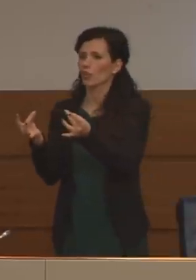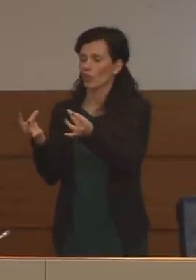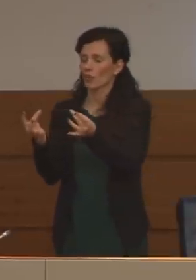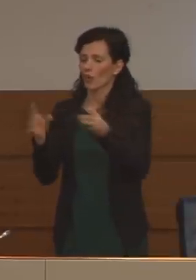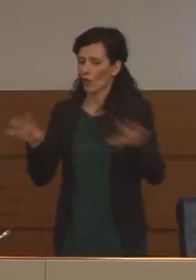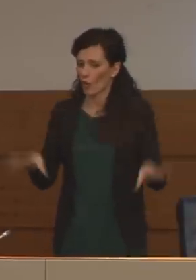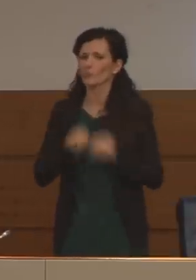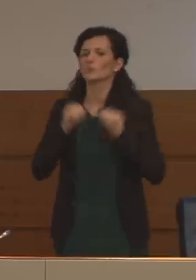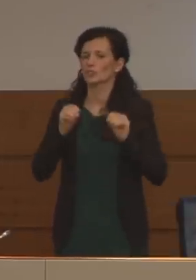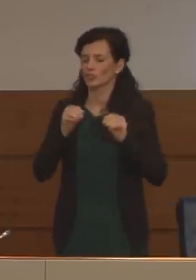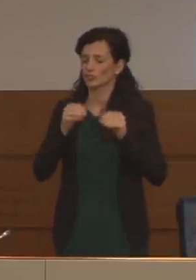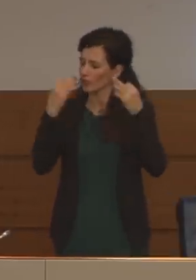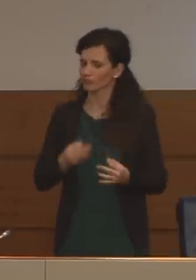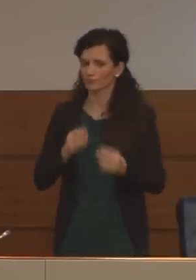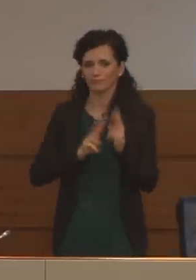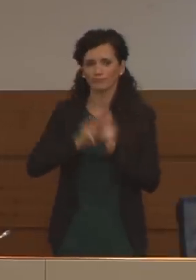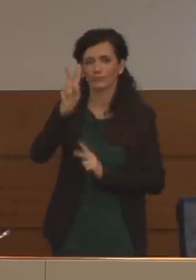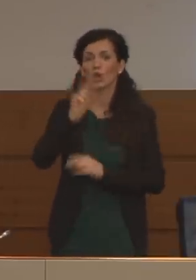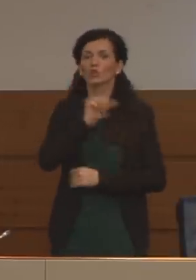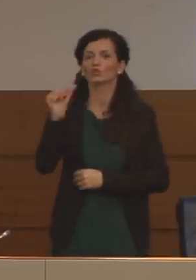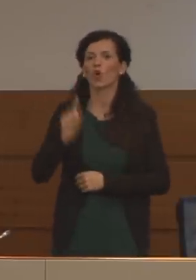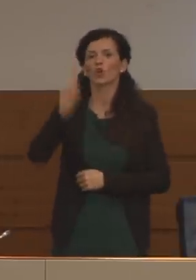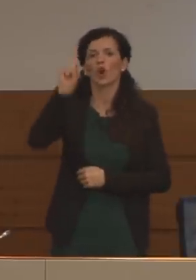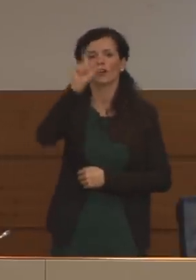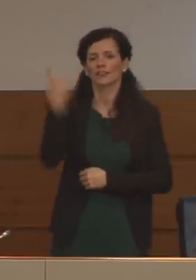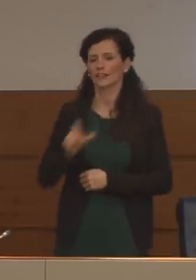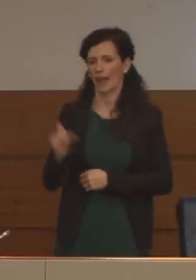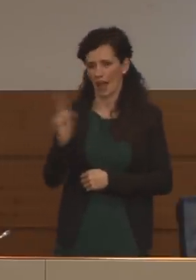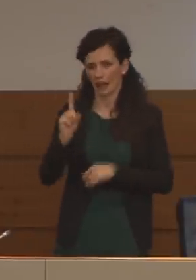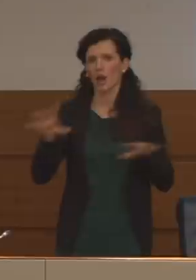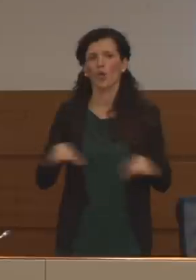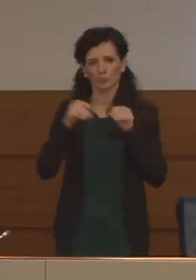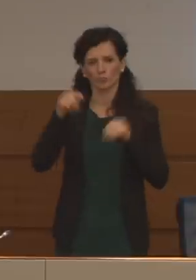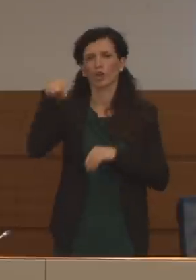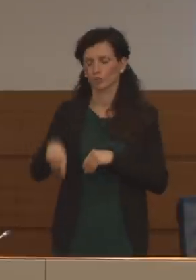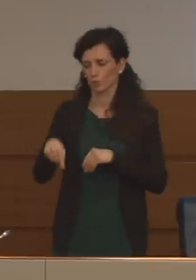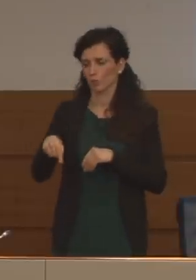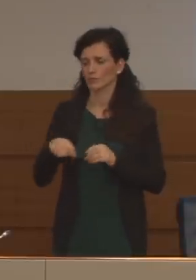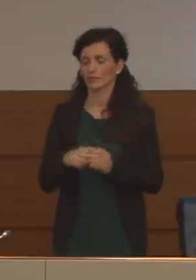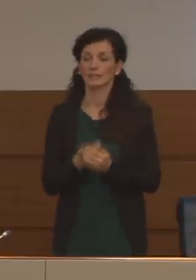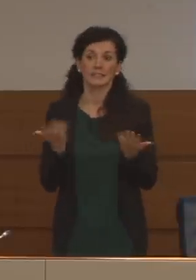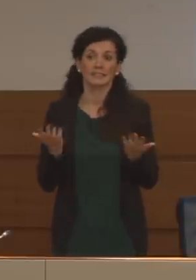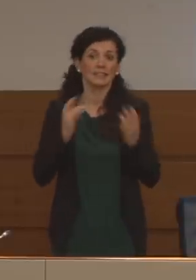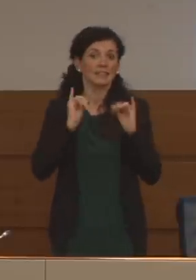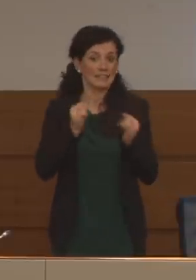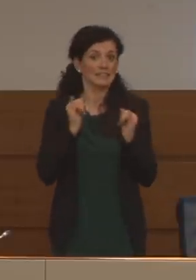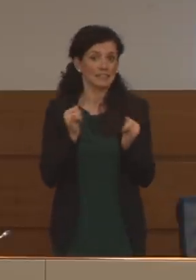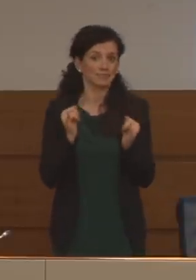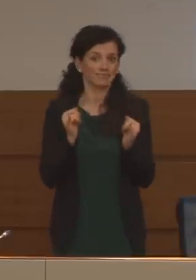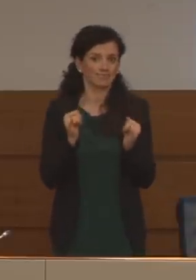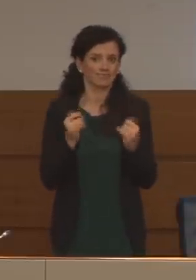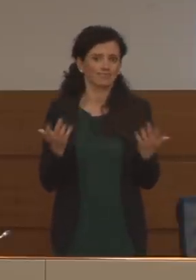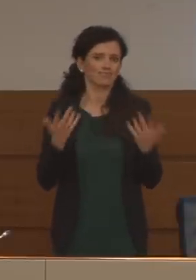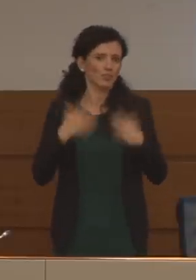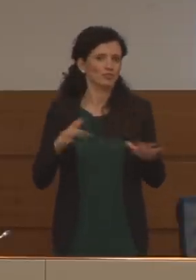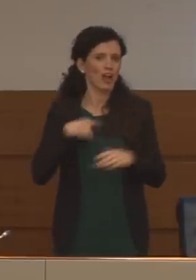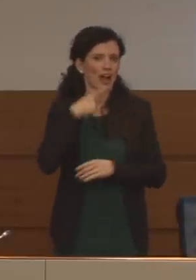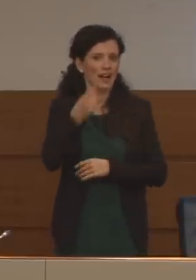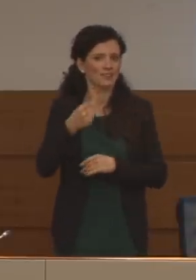nazionale non solo le regioni del nord. Sì è un dato che ci siamo detti,